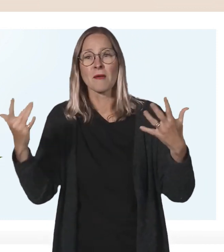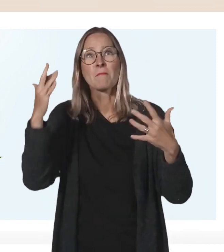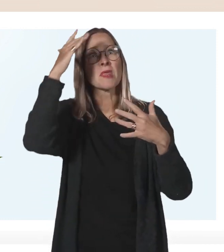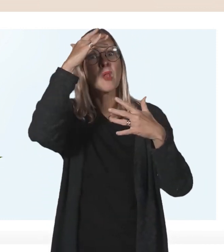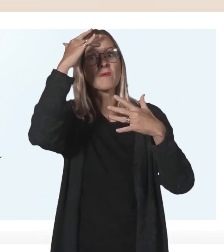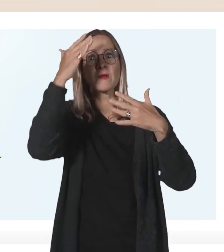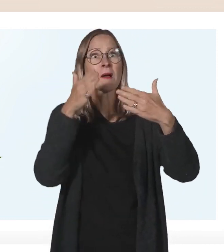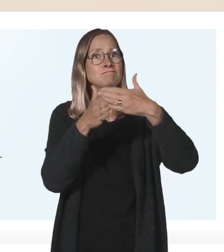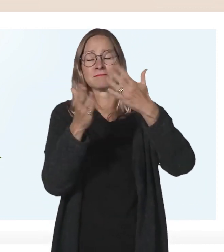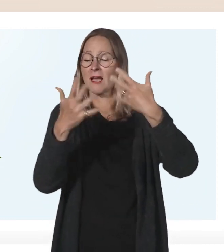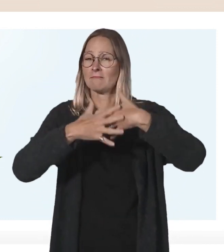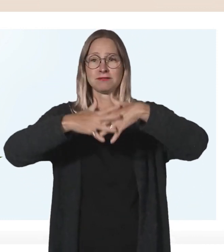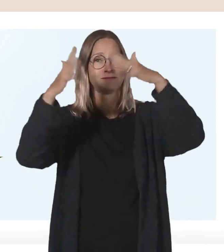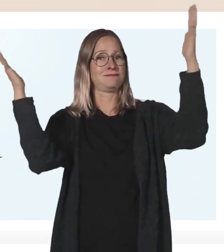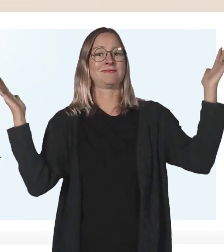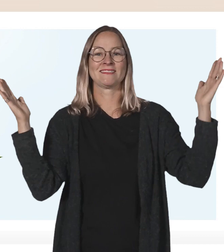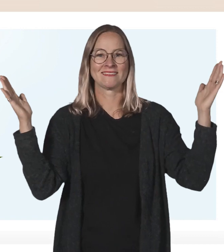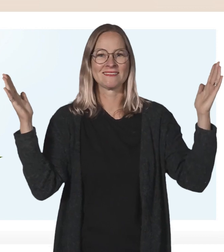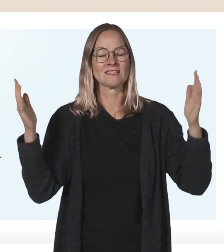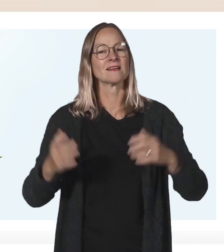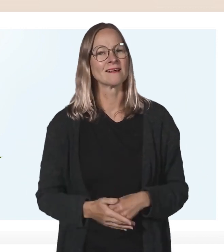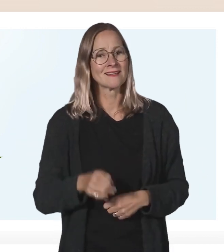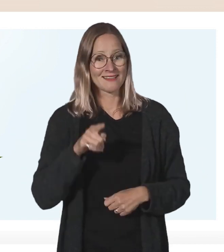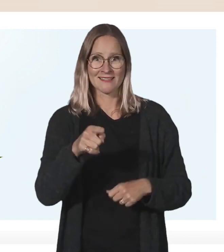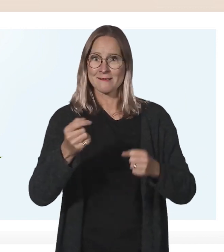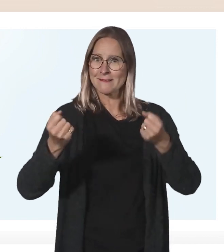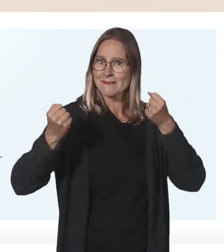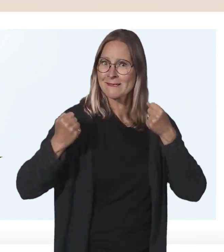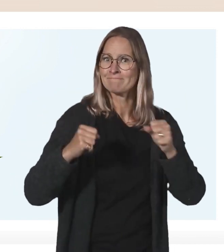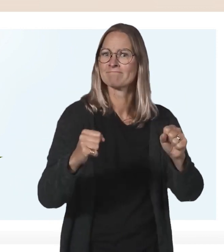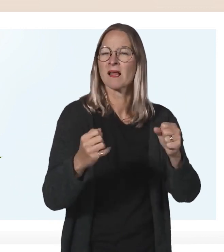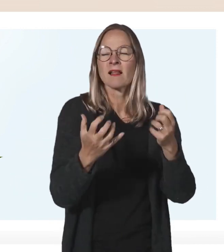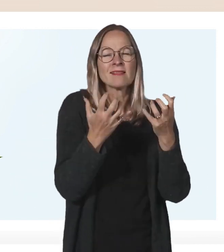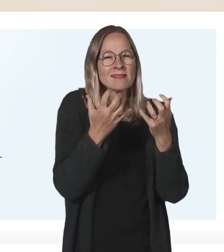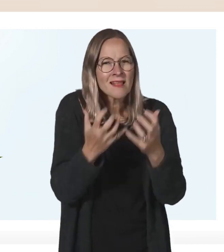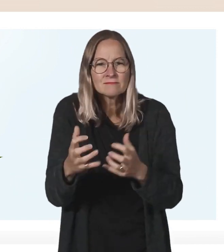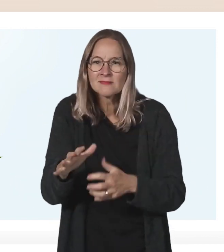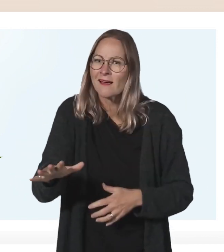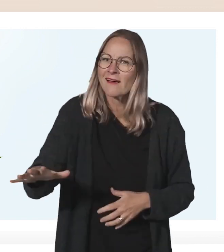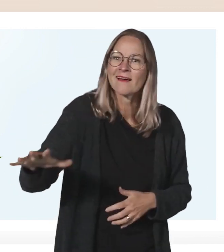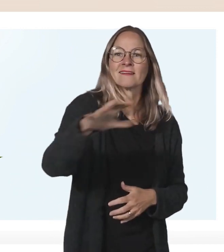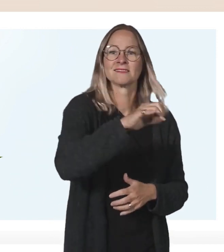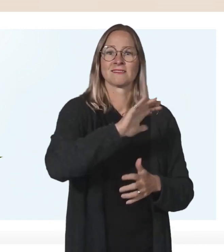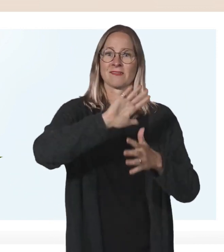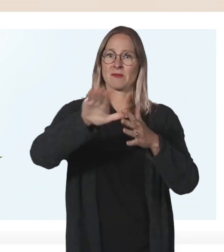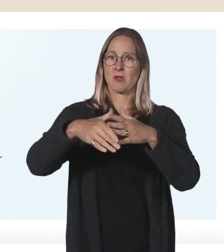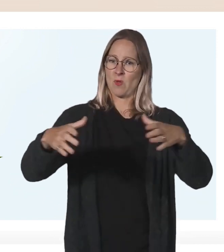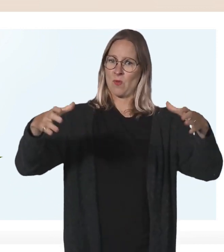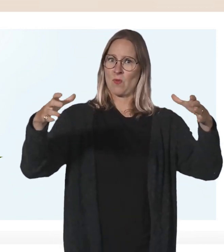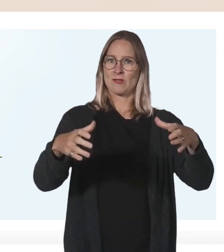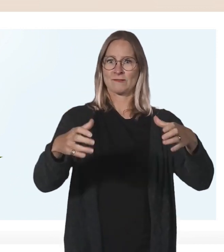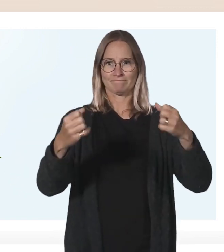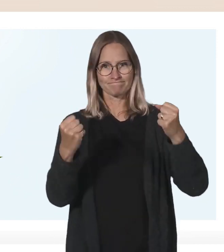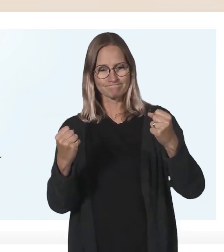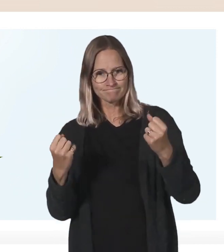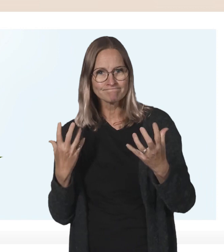vain mielikuvitus on rajana! Tähän ponnistukseen tarvitaan koko viittomakielisen yhteisön voimia -